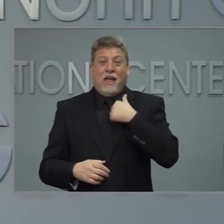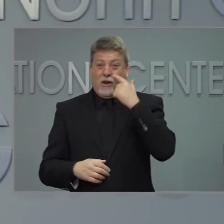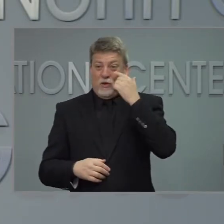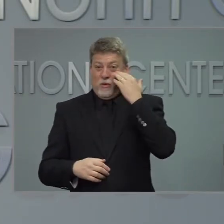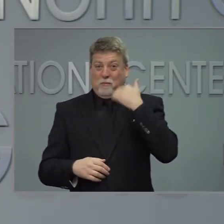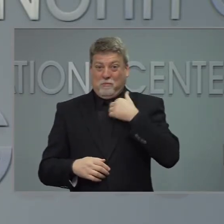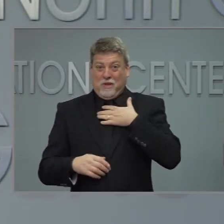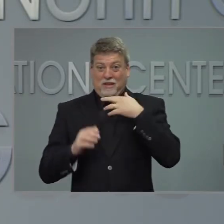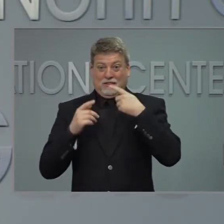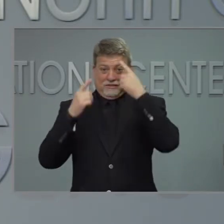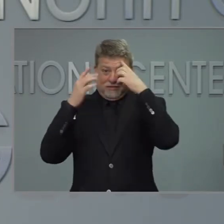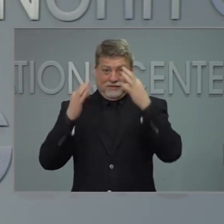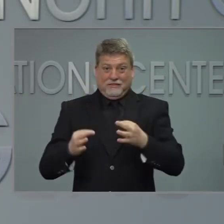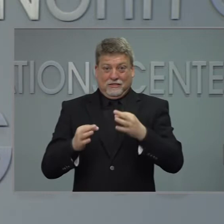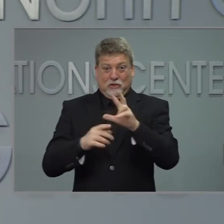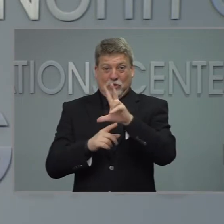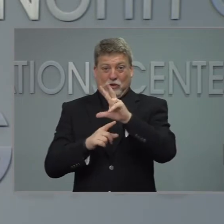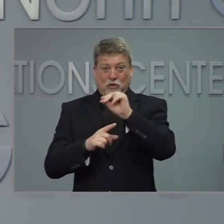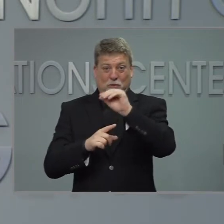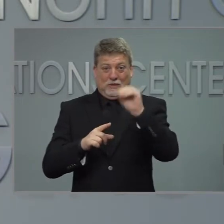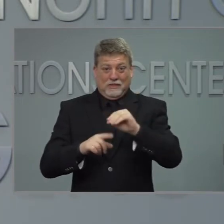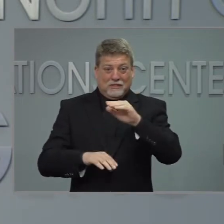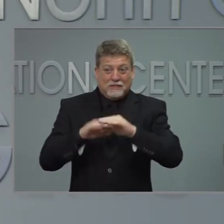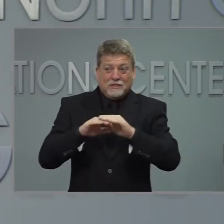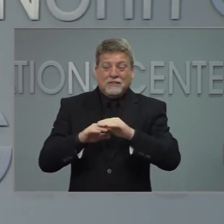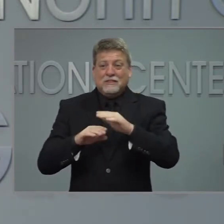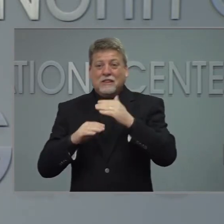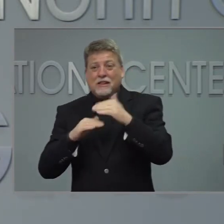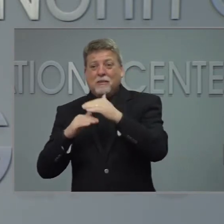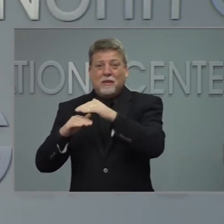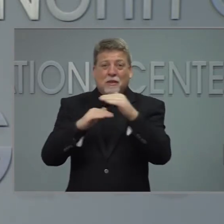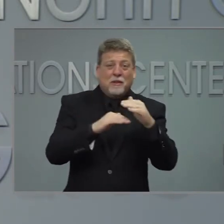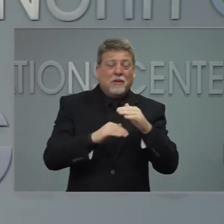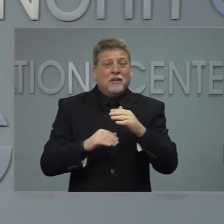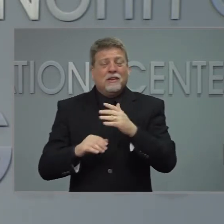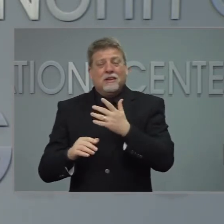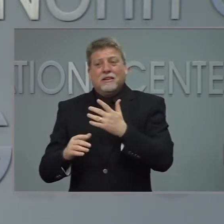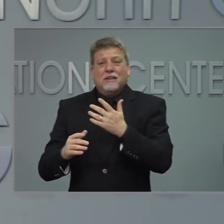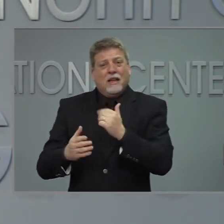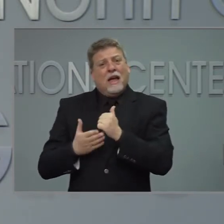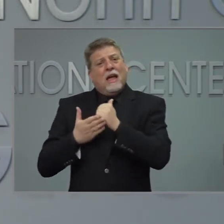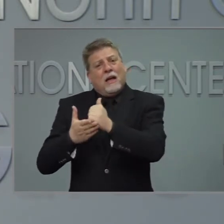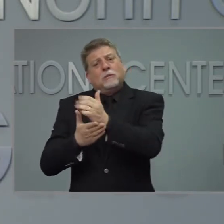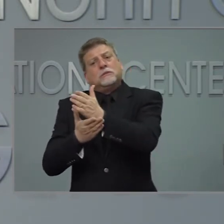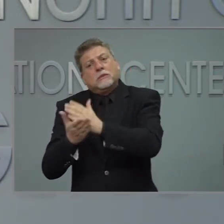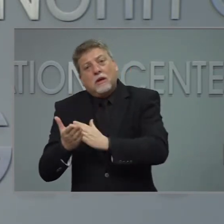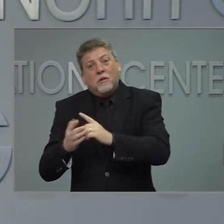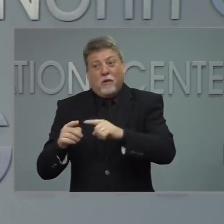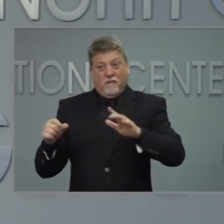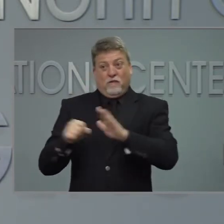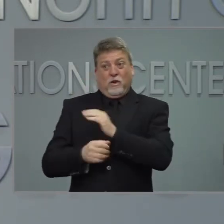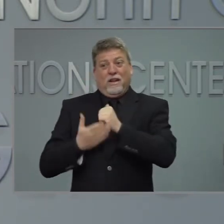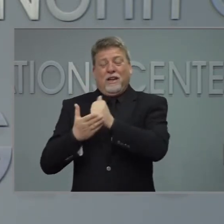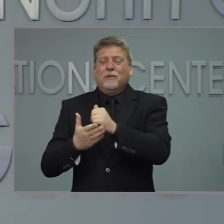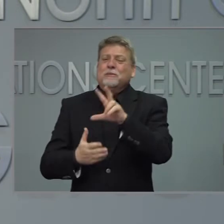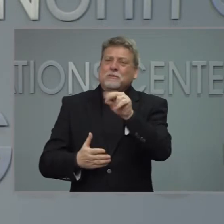Y yo sé que esto no va a retornar las cosas al cien por ciento como estábamos, pero creemos que esté en movimiento este cambio va a ayudar.